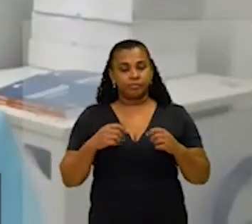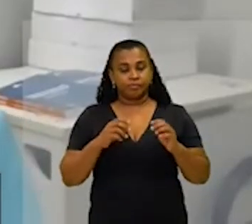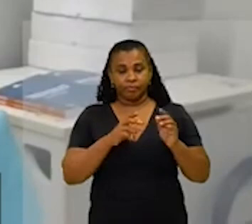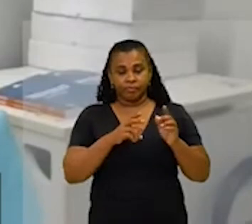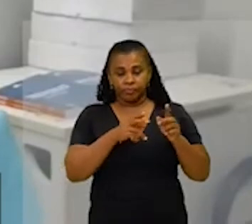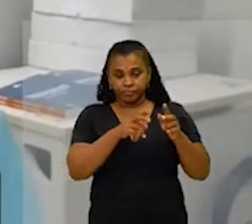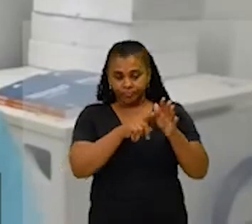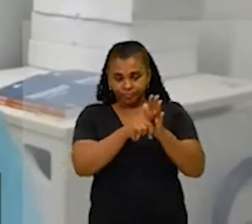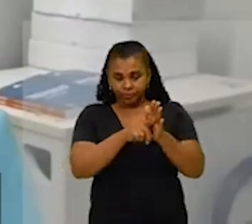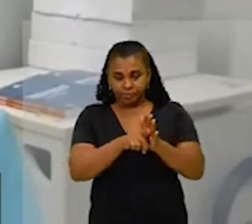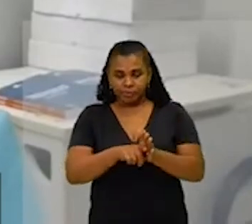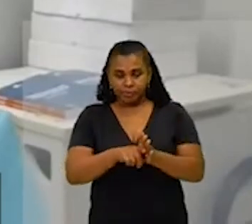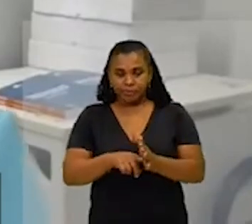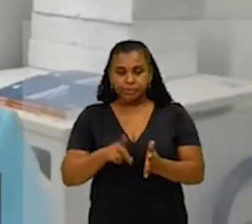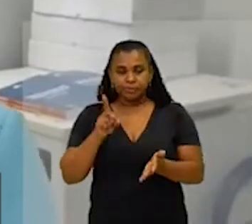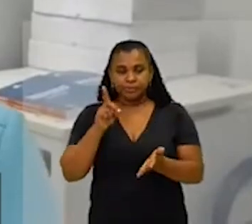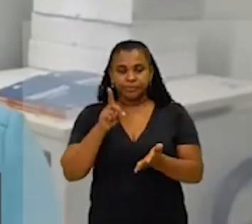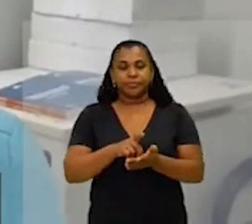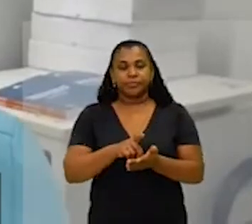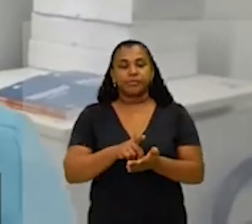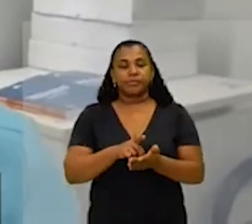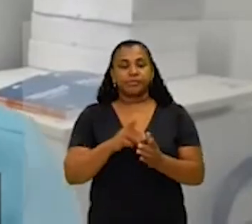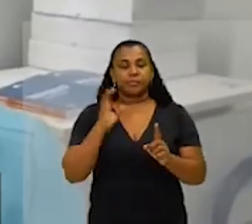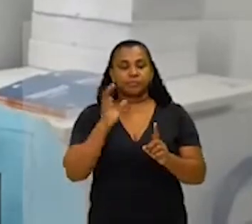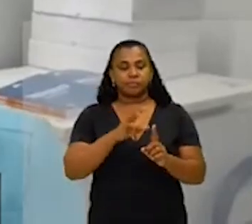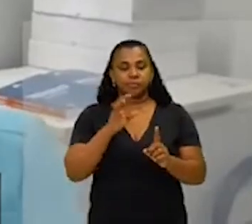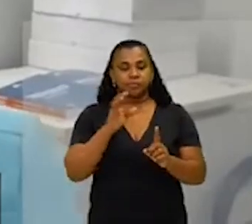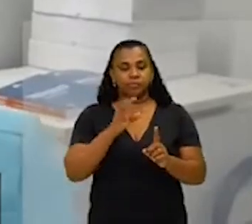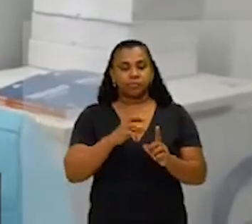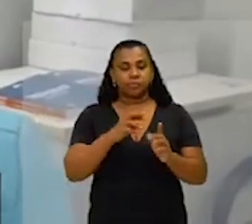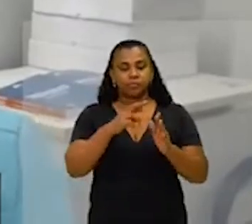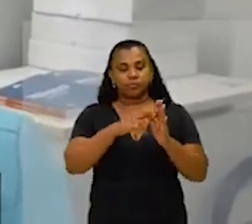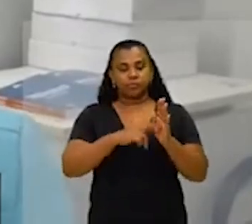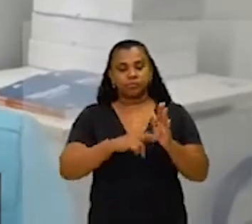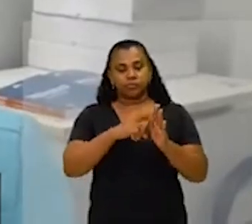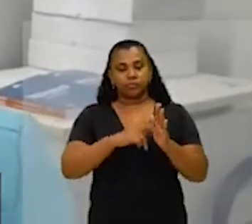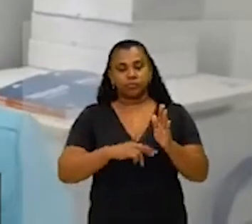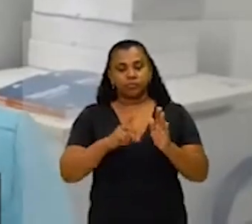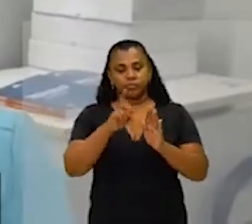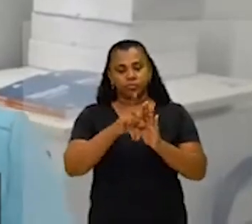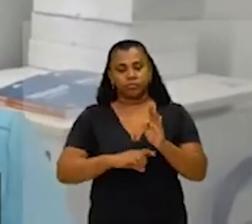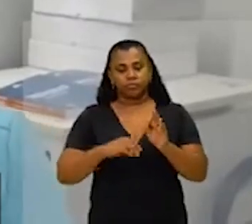incidem as normas do direito eleitoral para a democratização dos recursos eleitorais estão